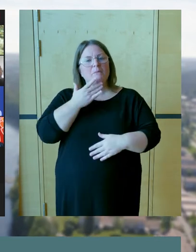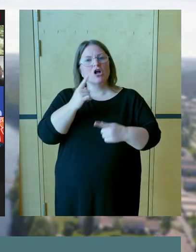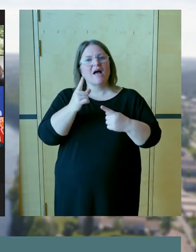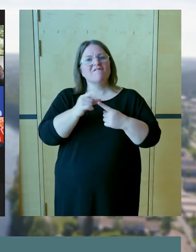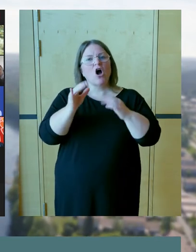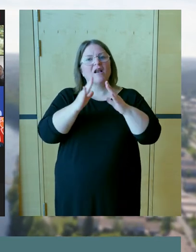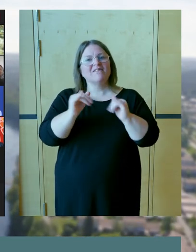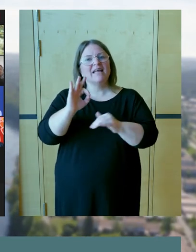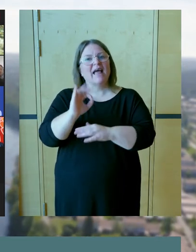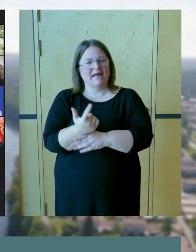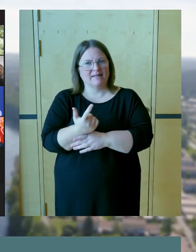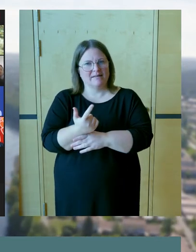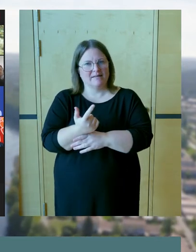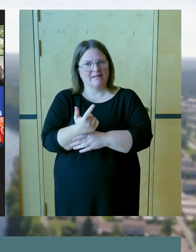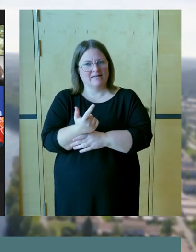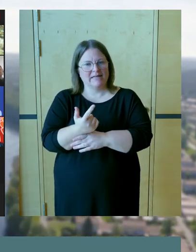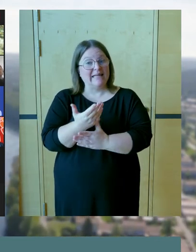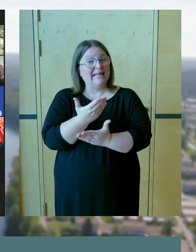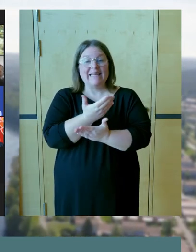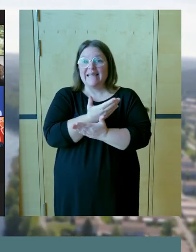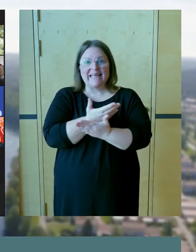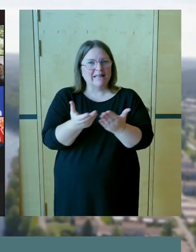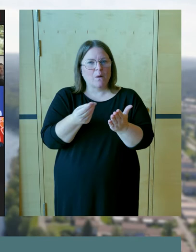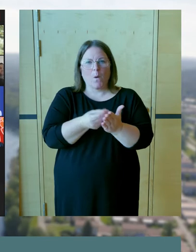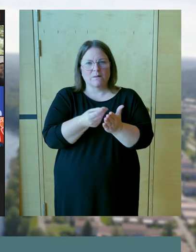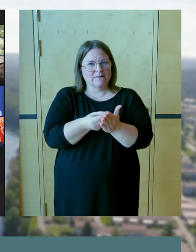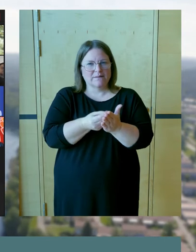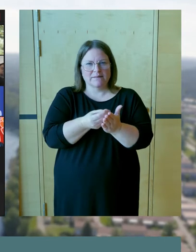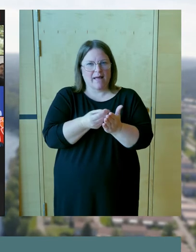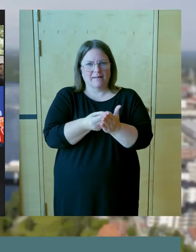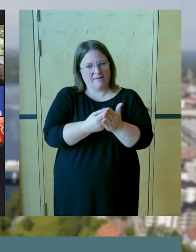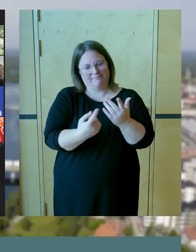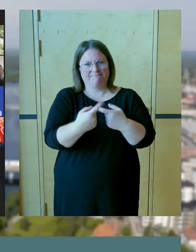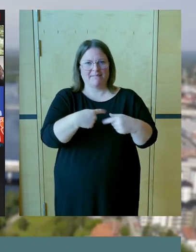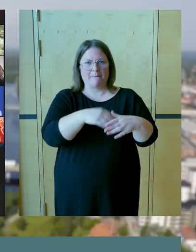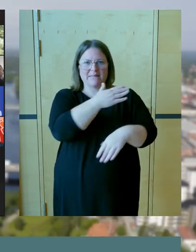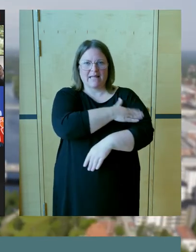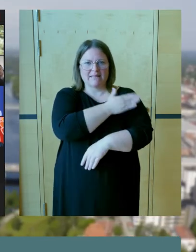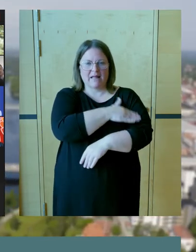Den stora kostnaden för hemtjänst omfattas av den valfriheten Den var för det bara för vissa